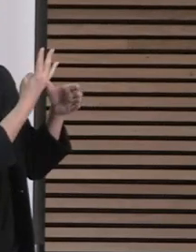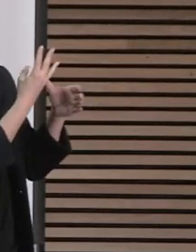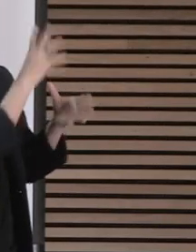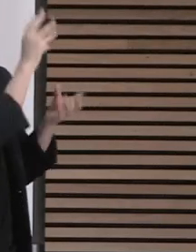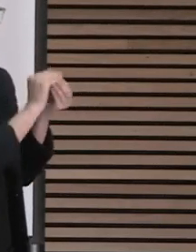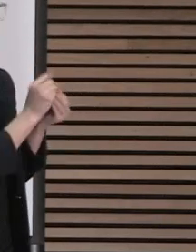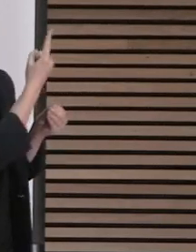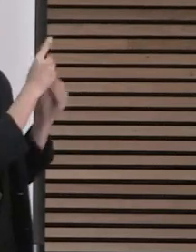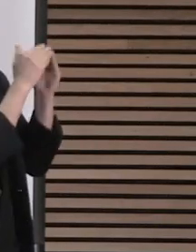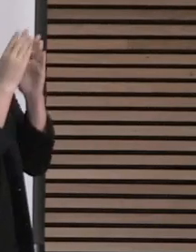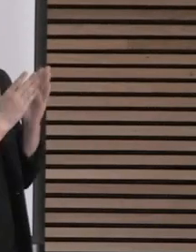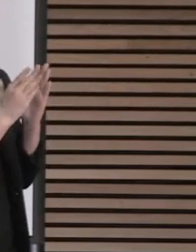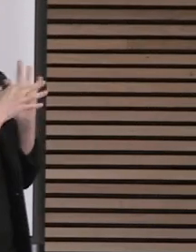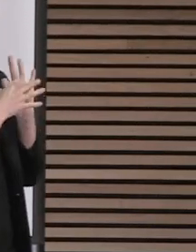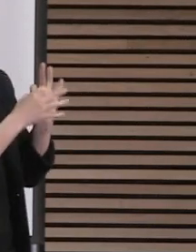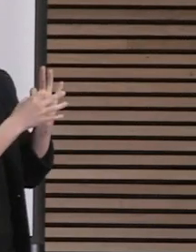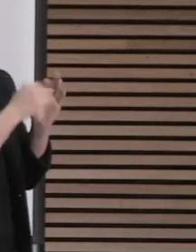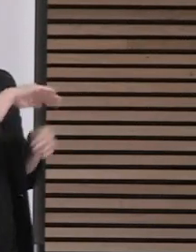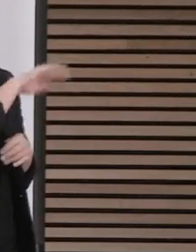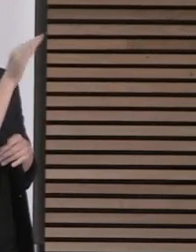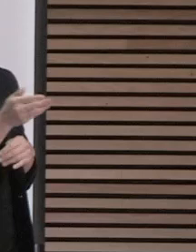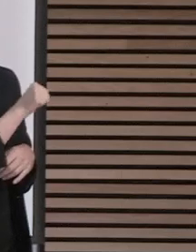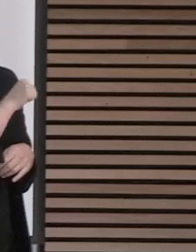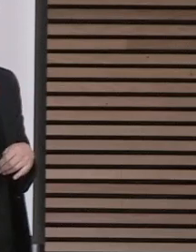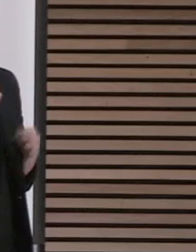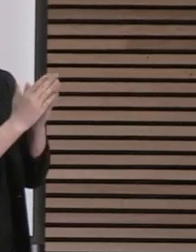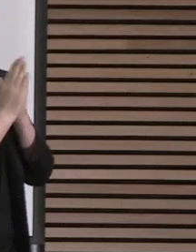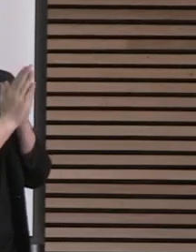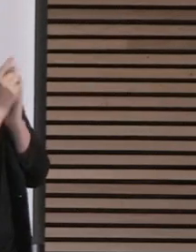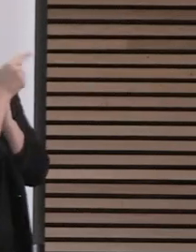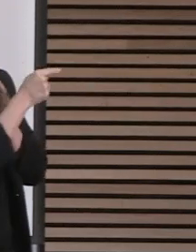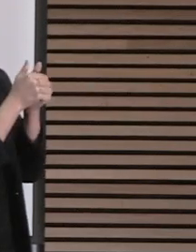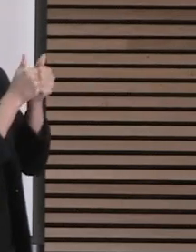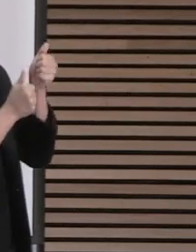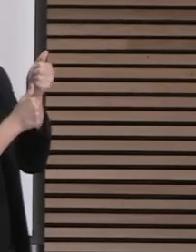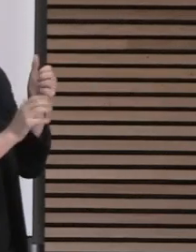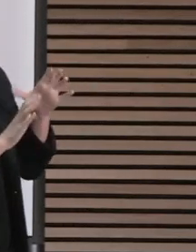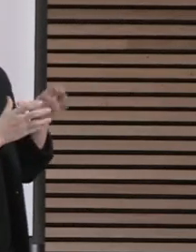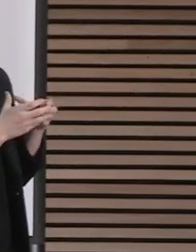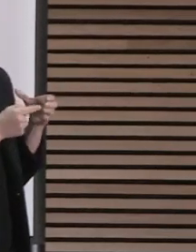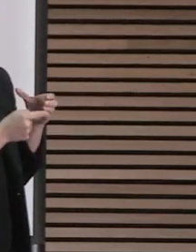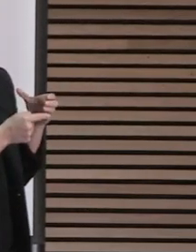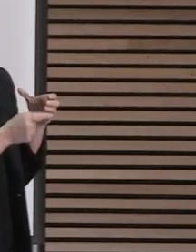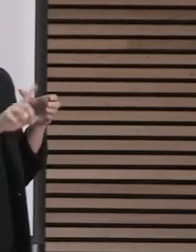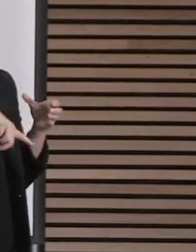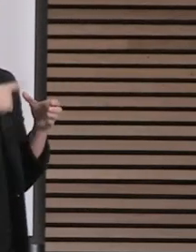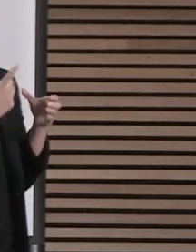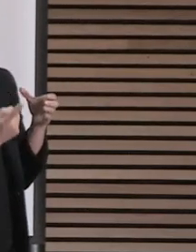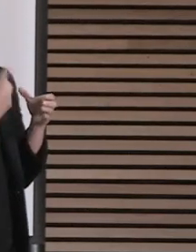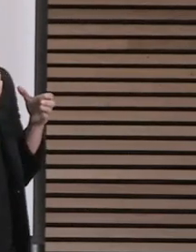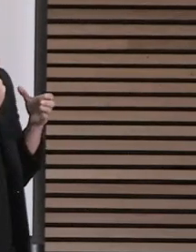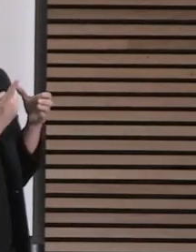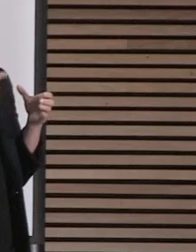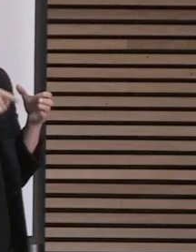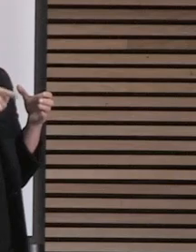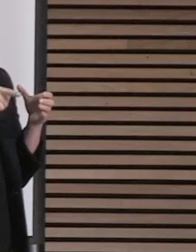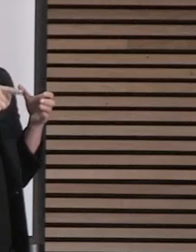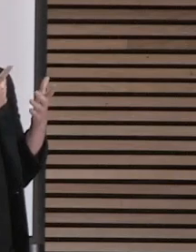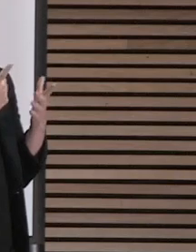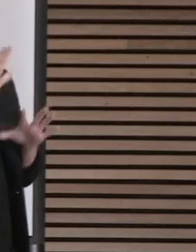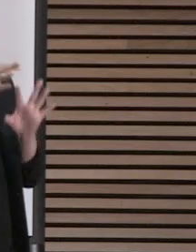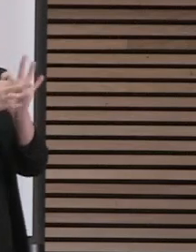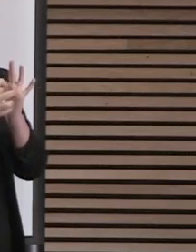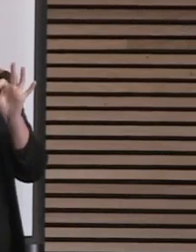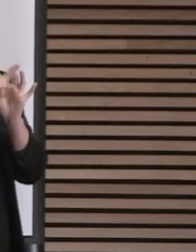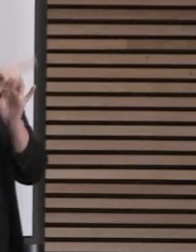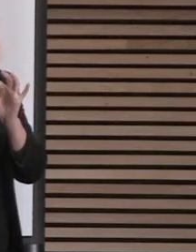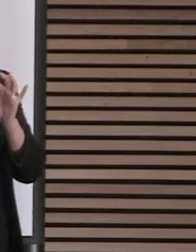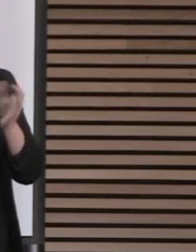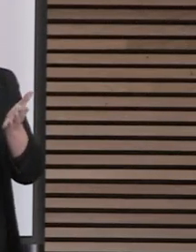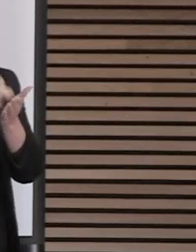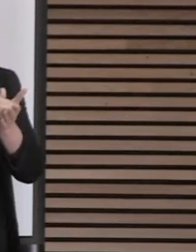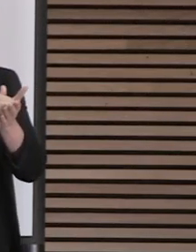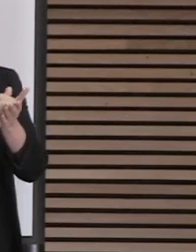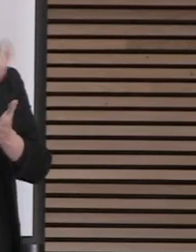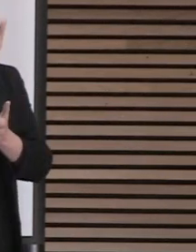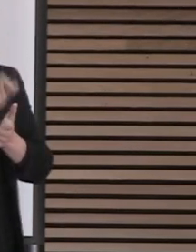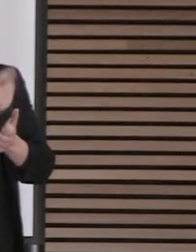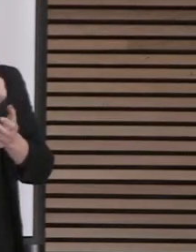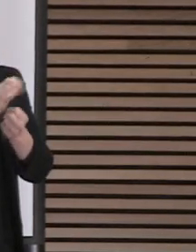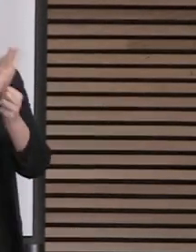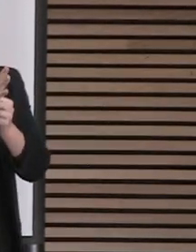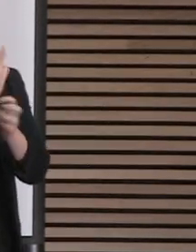keehi hou. Ko nga keehi hapori